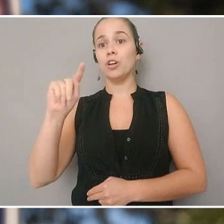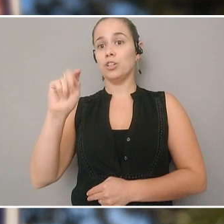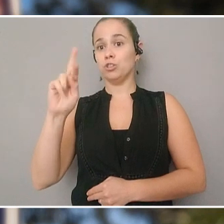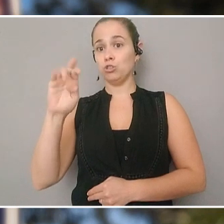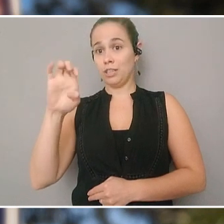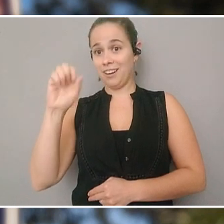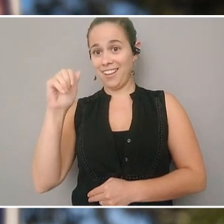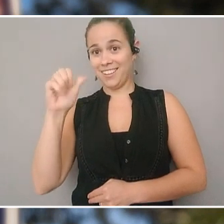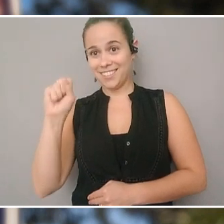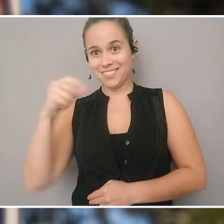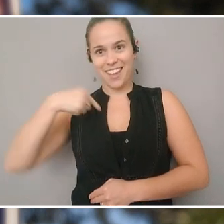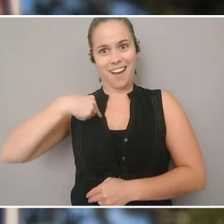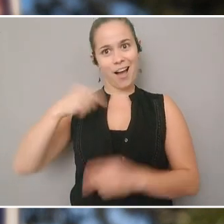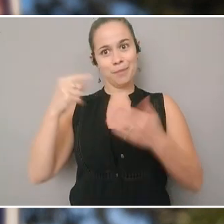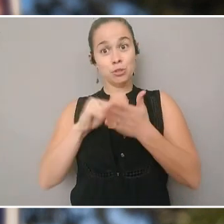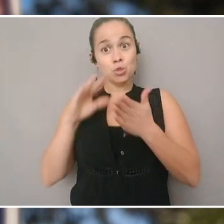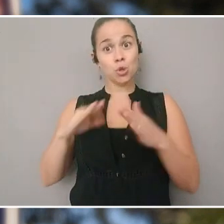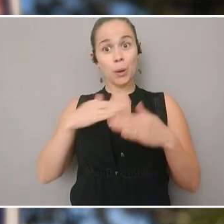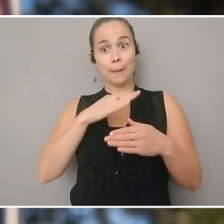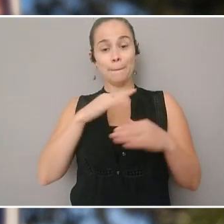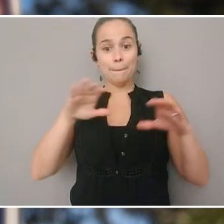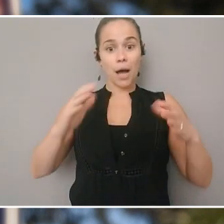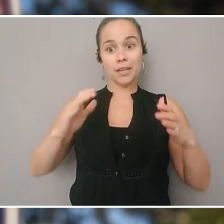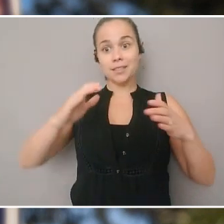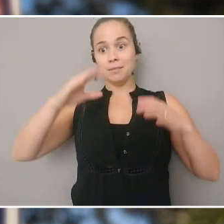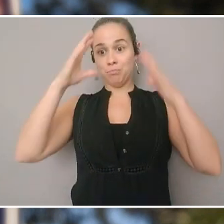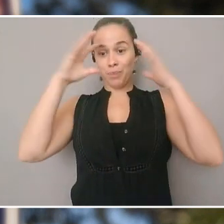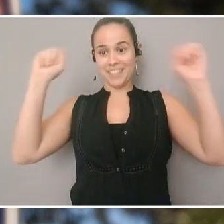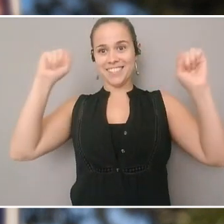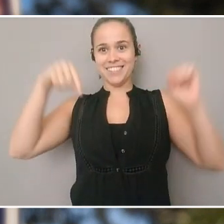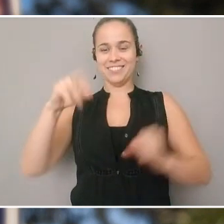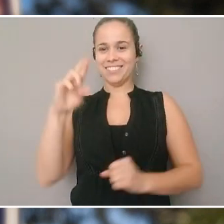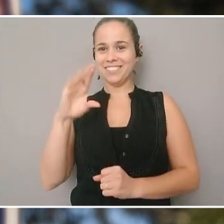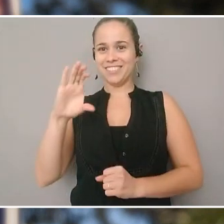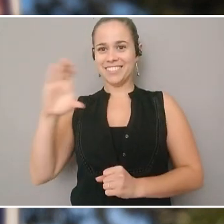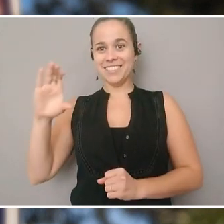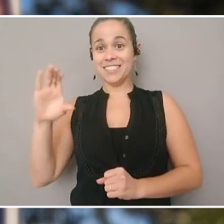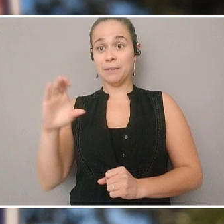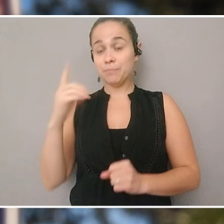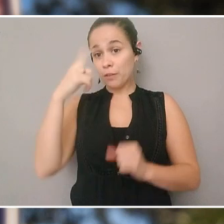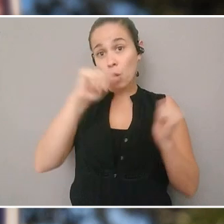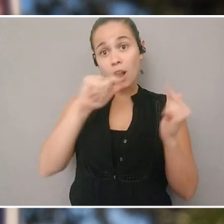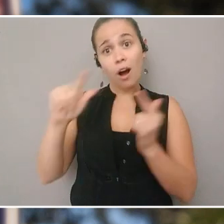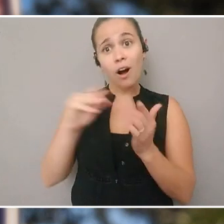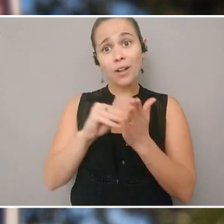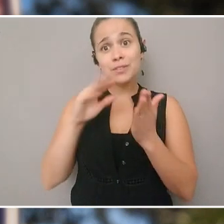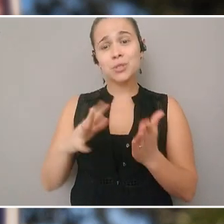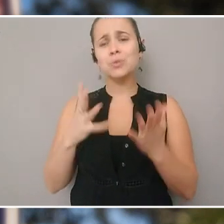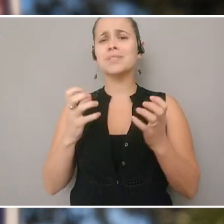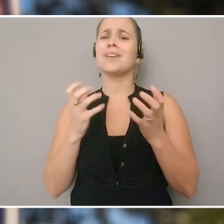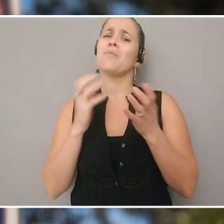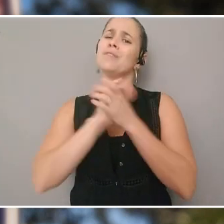de Riverside City College. De parte de los Estudiantes Asociados, quiero